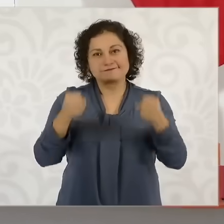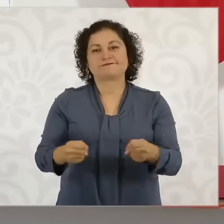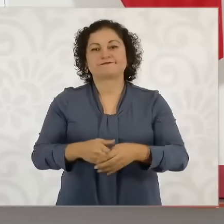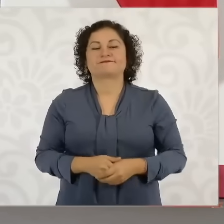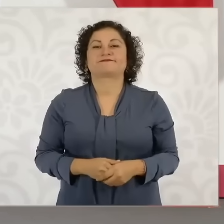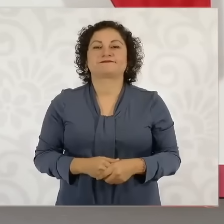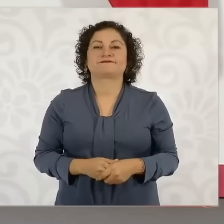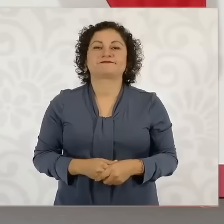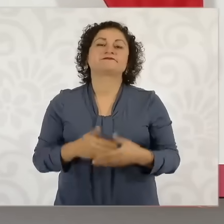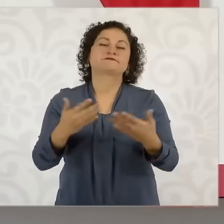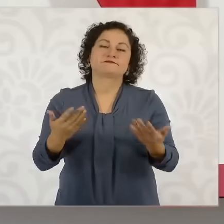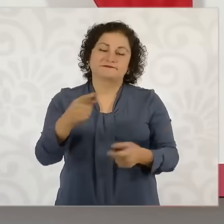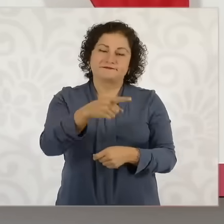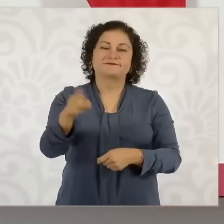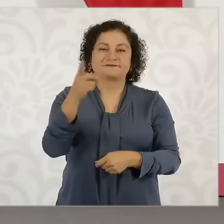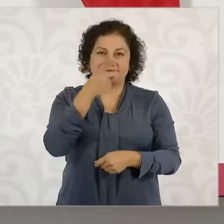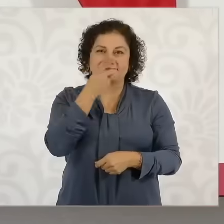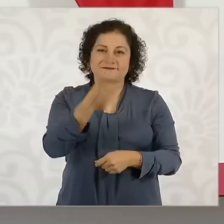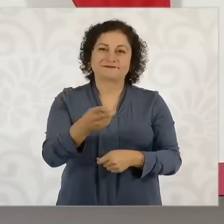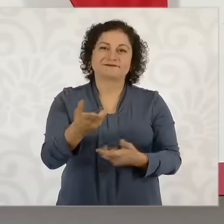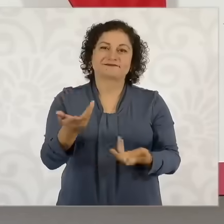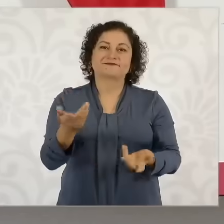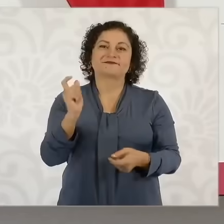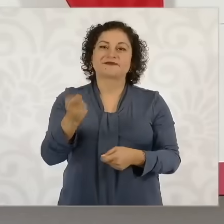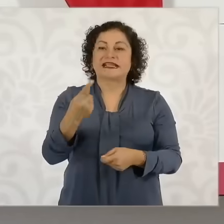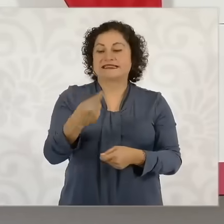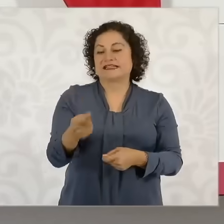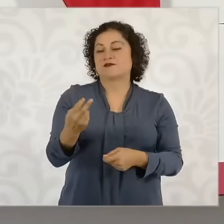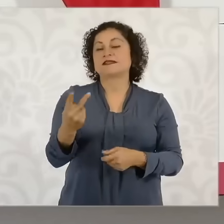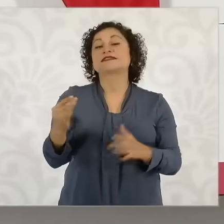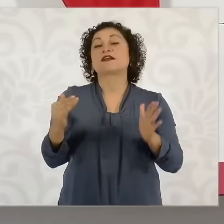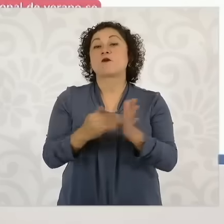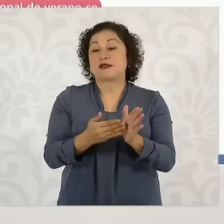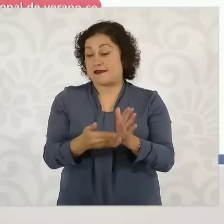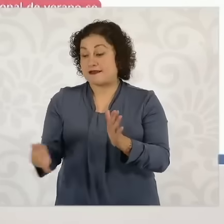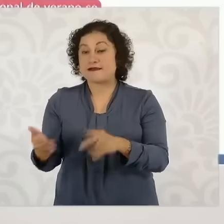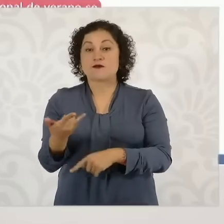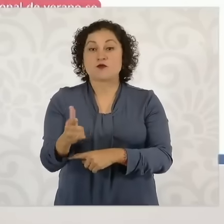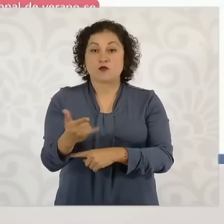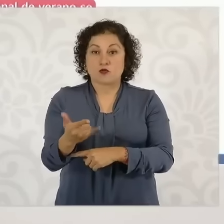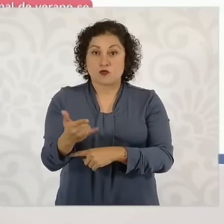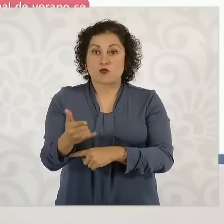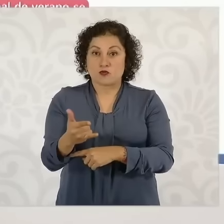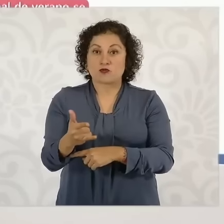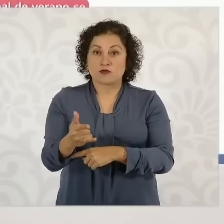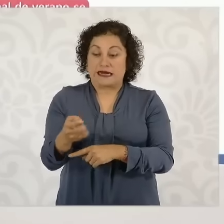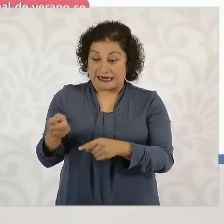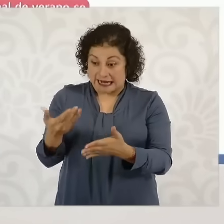dije, en el periodo vacacional estimamos 125,000 en julio. Vamos a superar con este con esto en